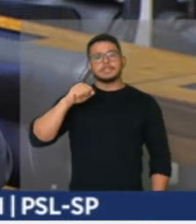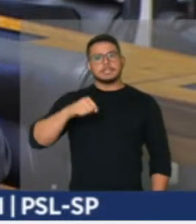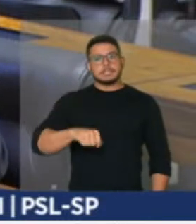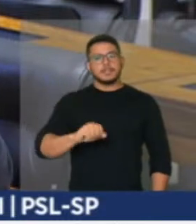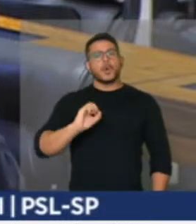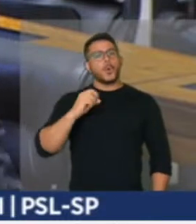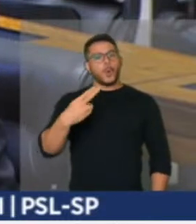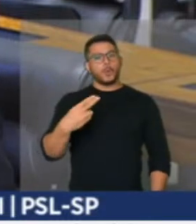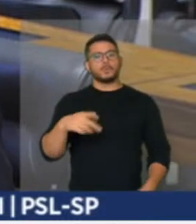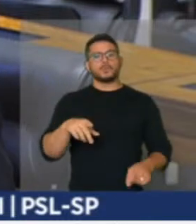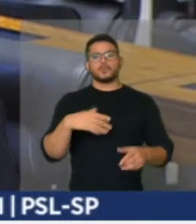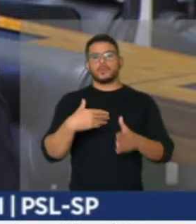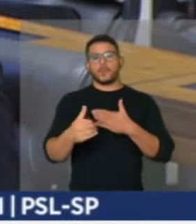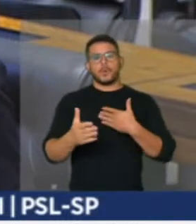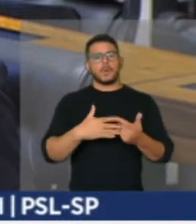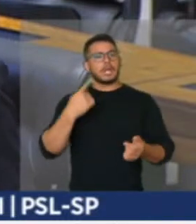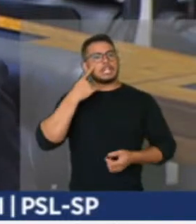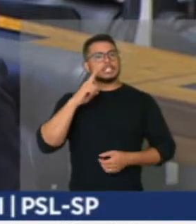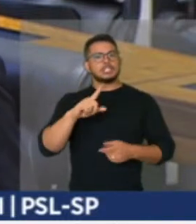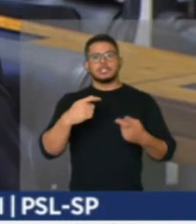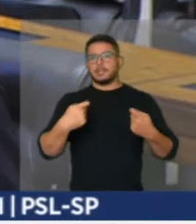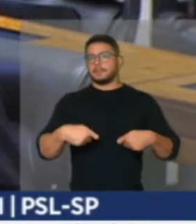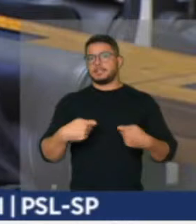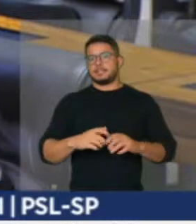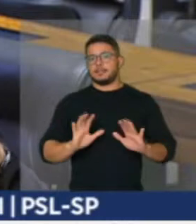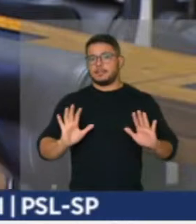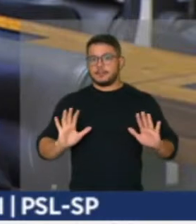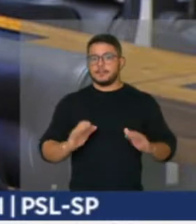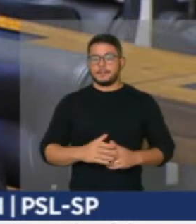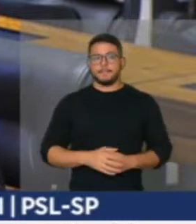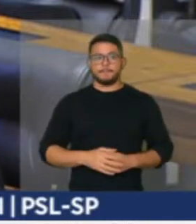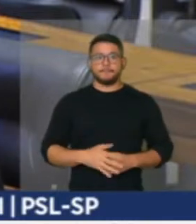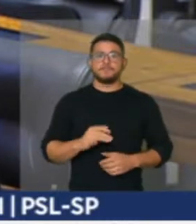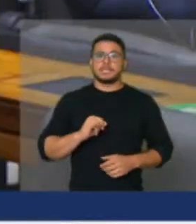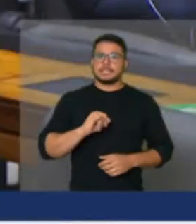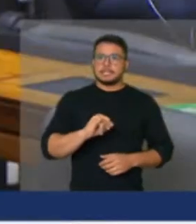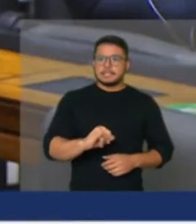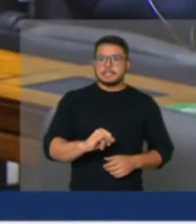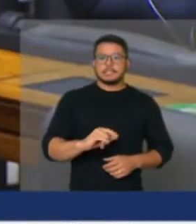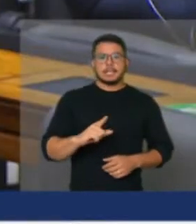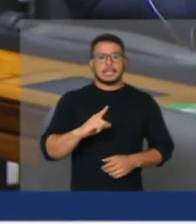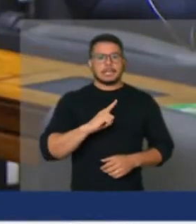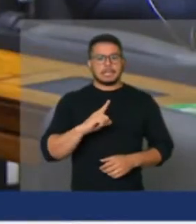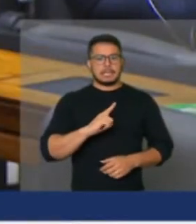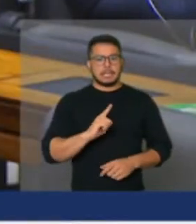NECESSÁRIO PARA ESCLARECER. SE HÁ UM ESCLARECIMENTO A SER PRESTADO... É POPULAÇÃO BRASILEIRA, SE HÁ UM